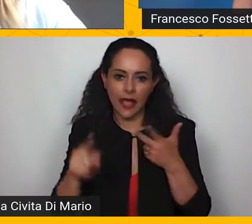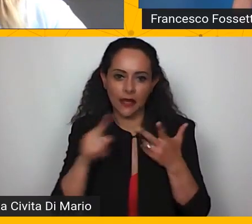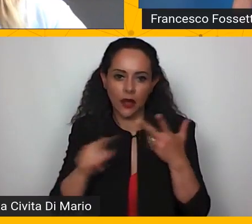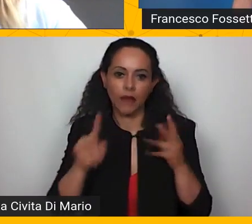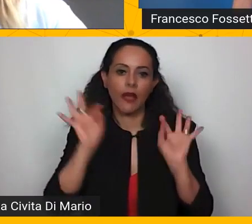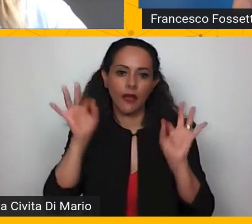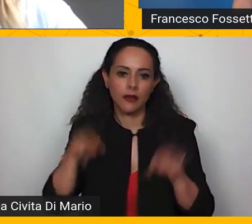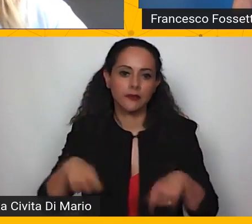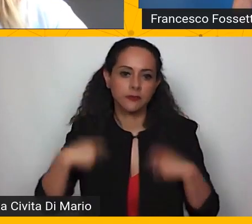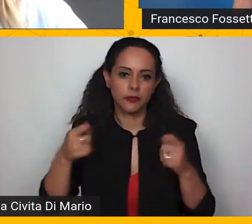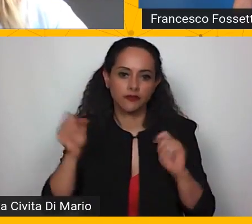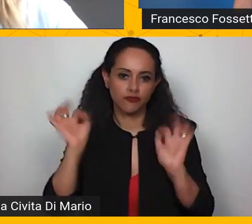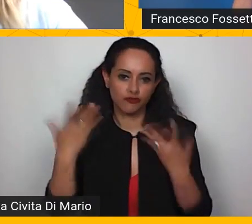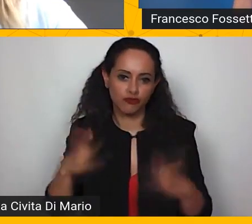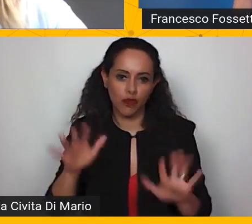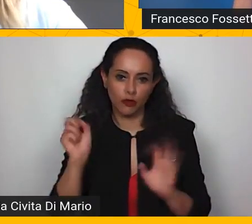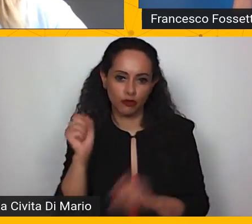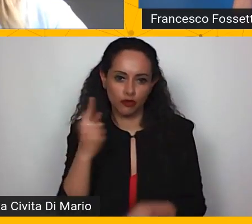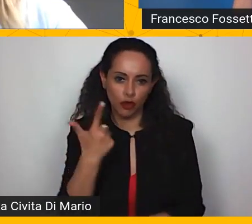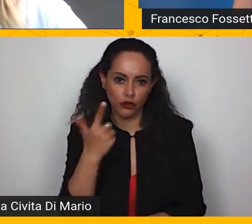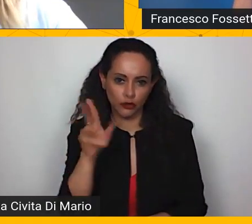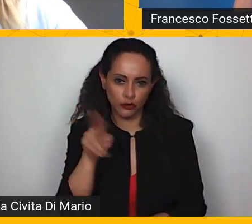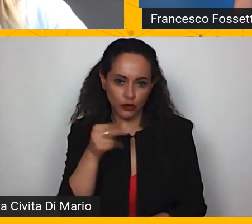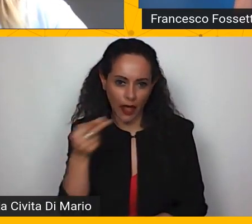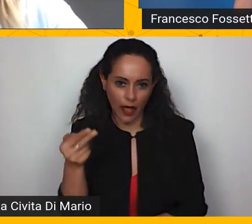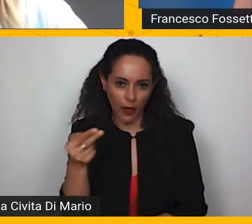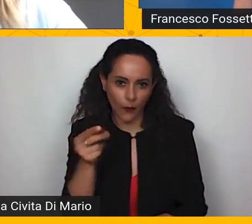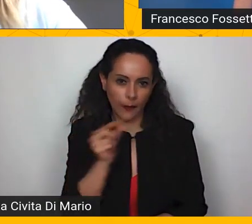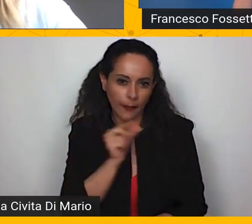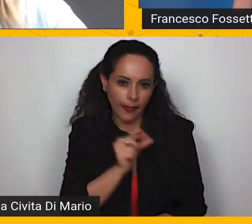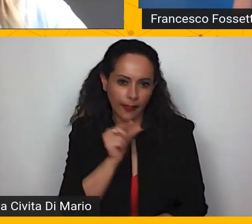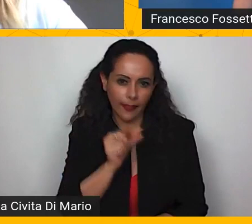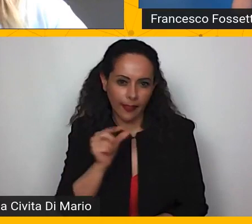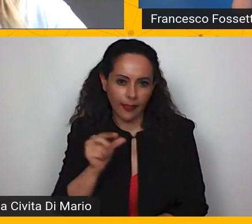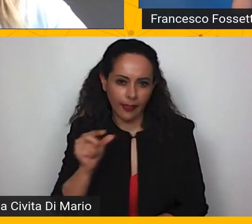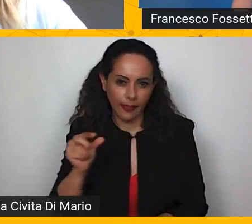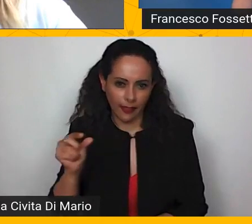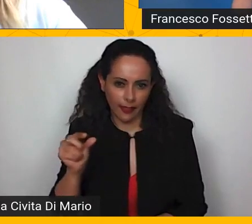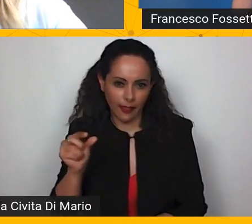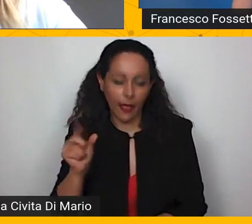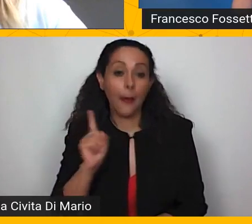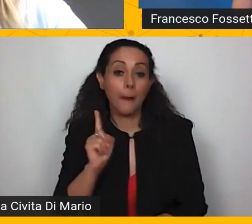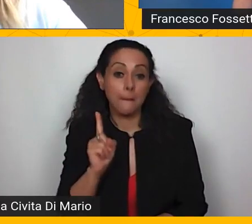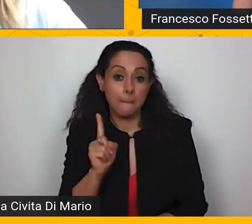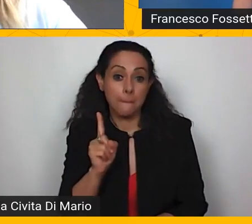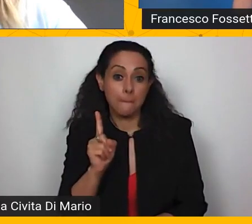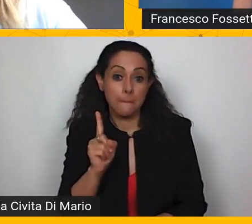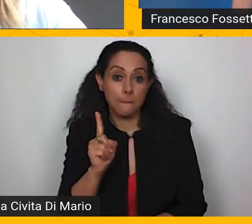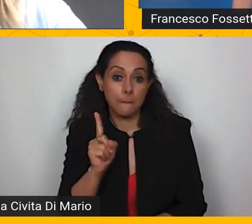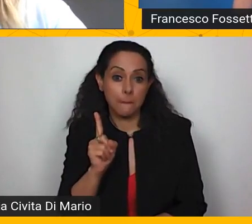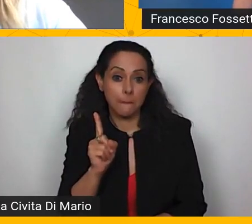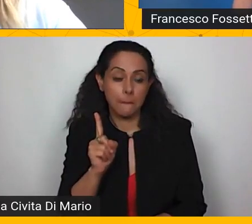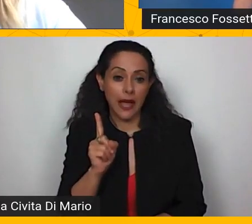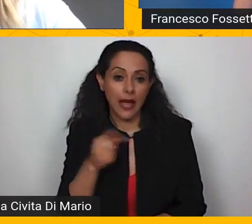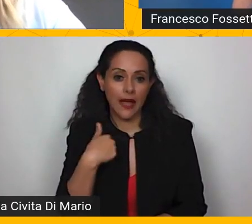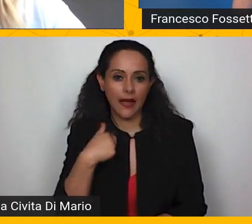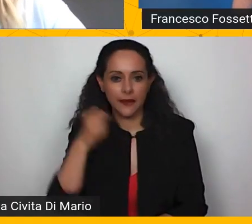spesi già dodici eh il taglio è